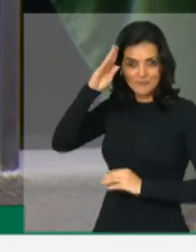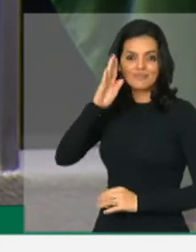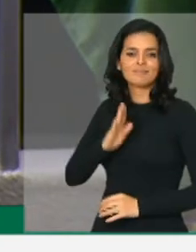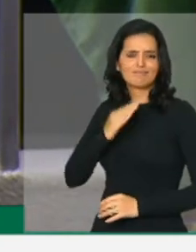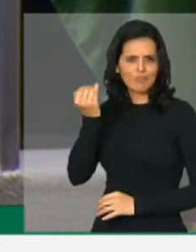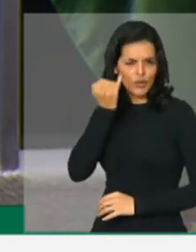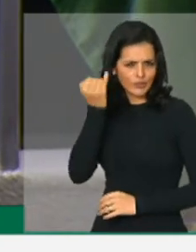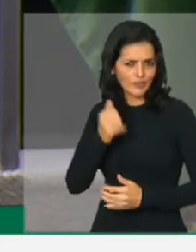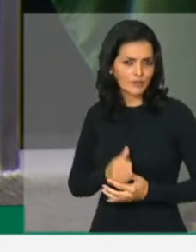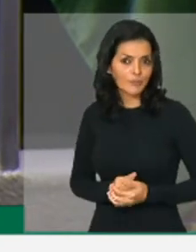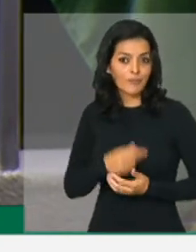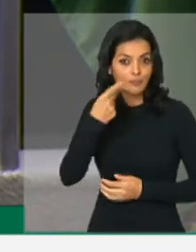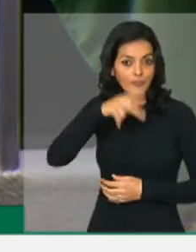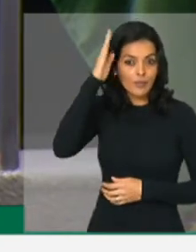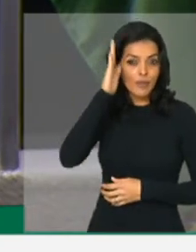DESEQUILÍBRIO ECONÔMICO QUE AINDA PERMEIA O BRASIL.